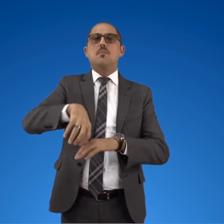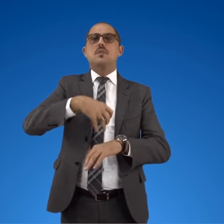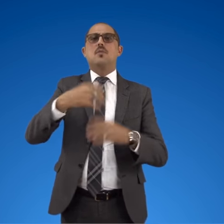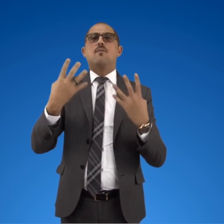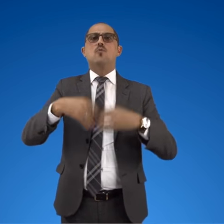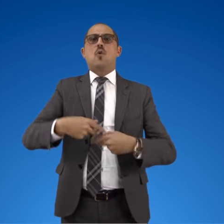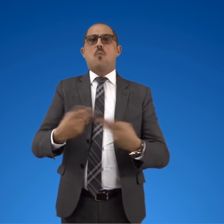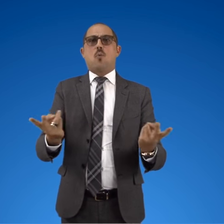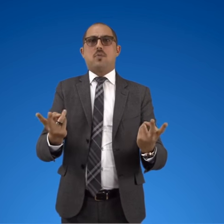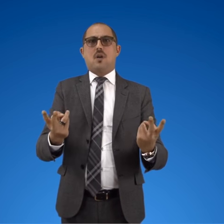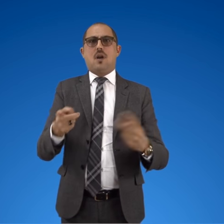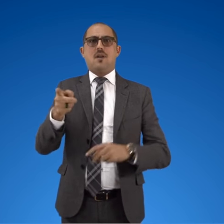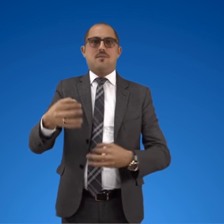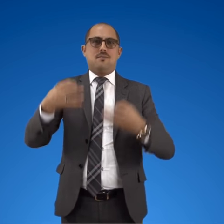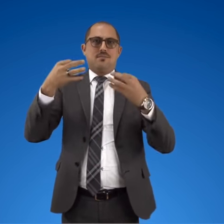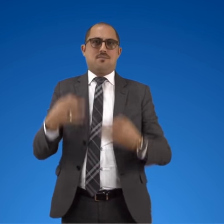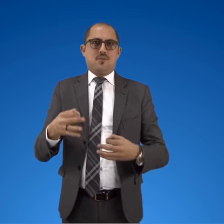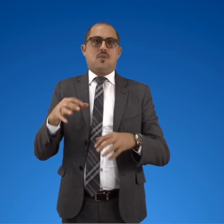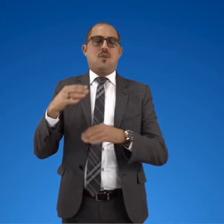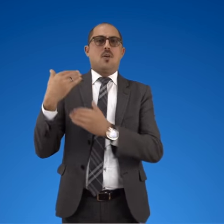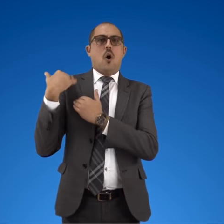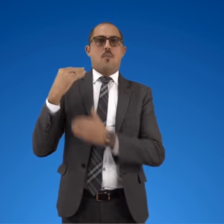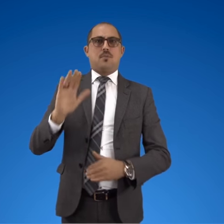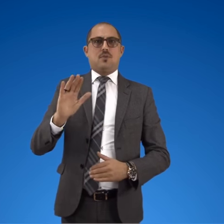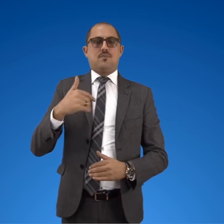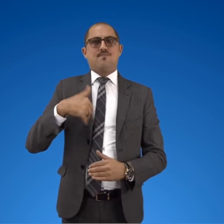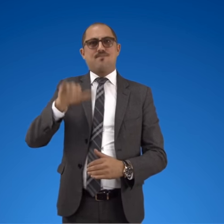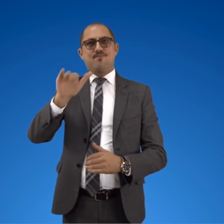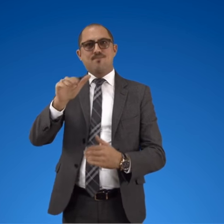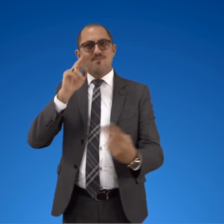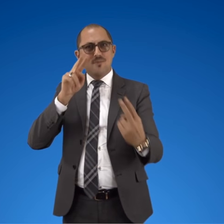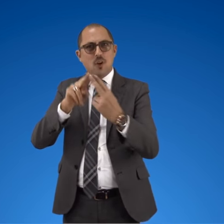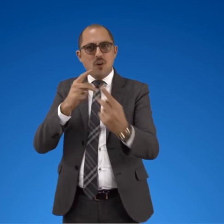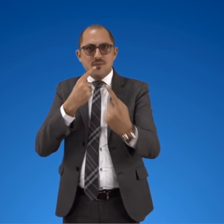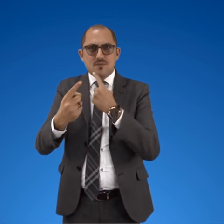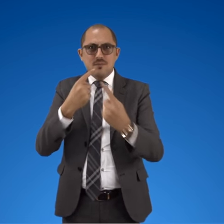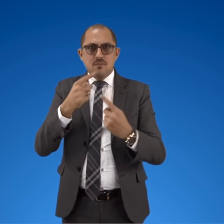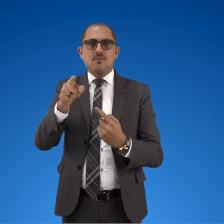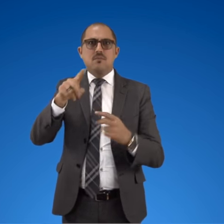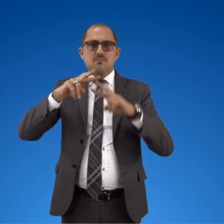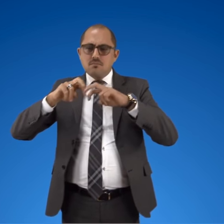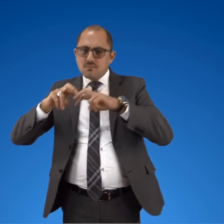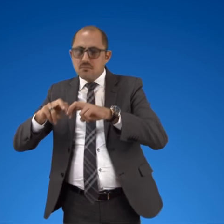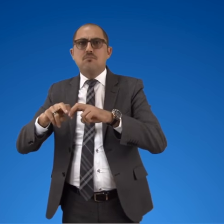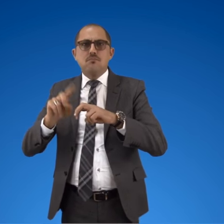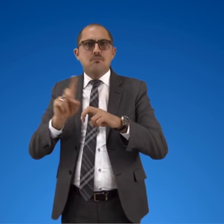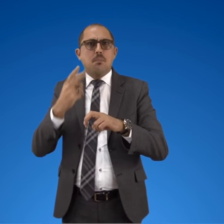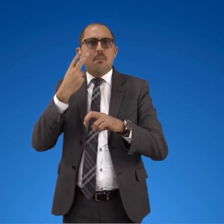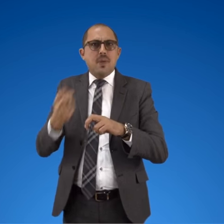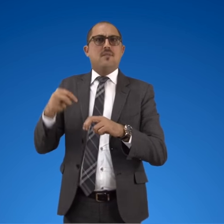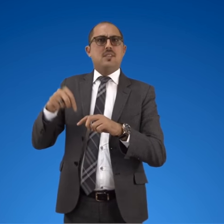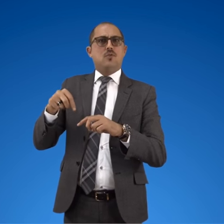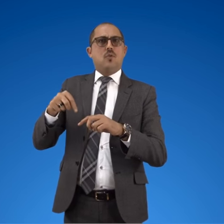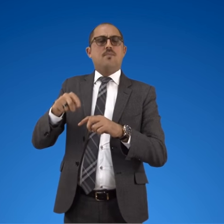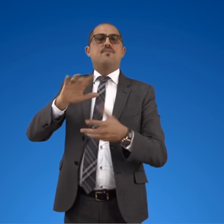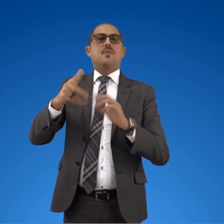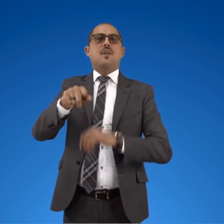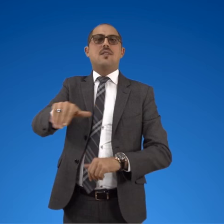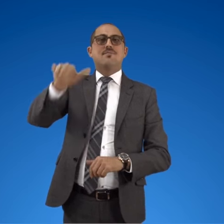al Ministero delle Funzioni Pubbliche un chiarimento per verificare la validità ed è prevista